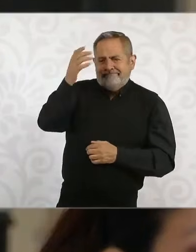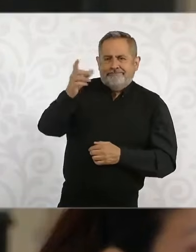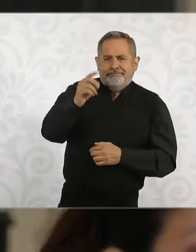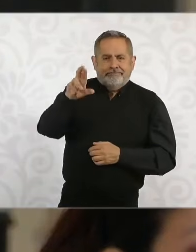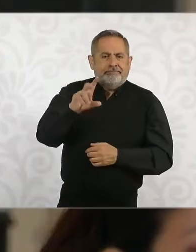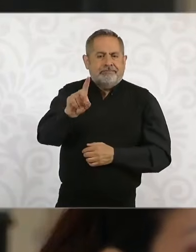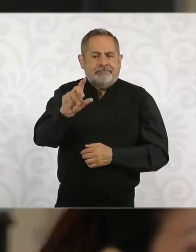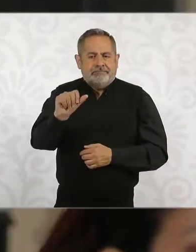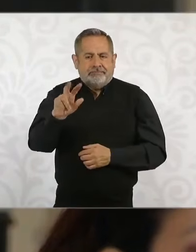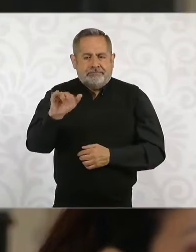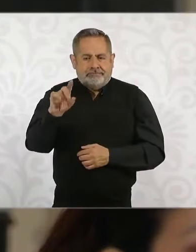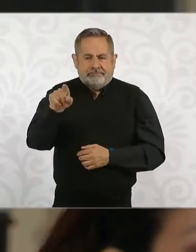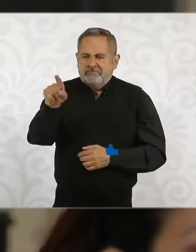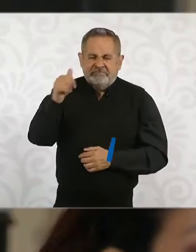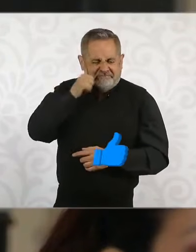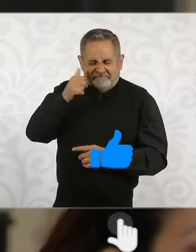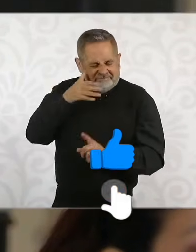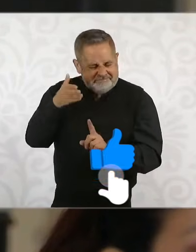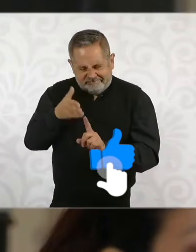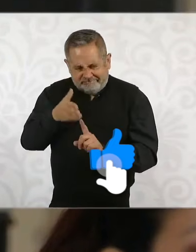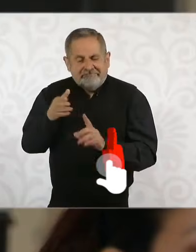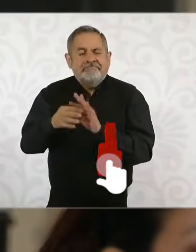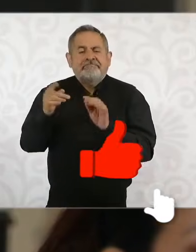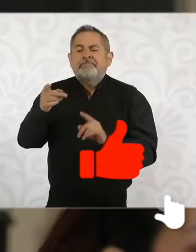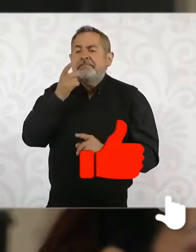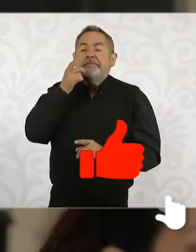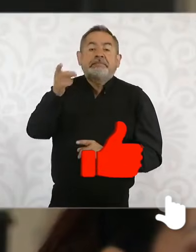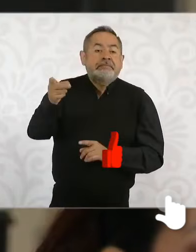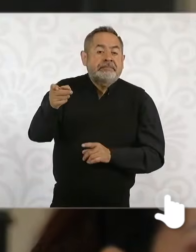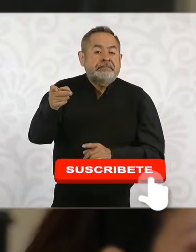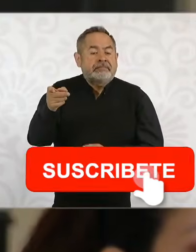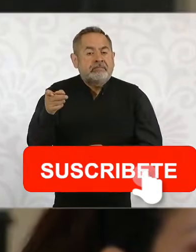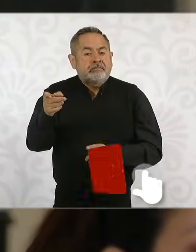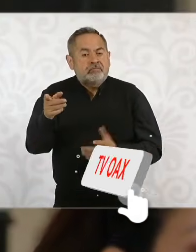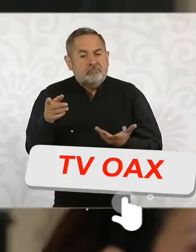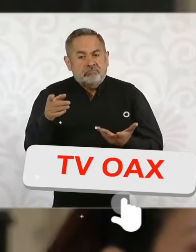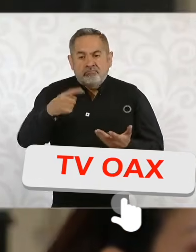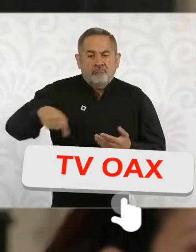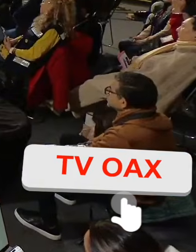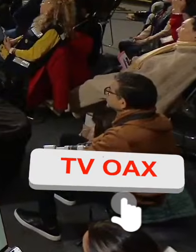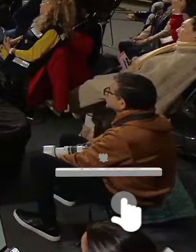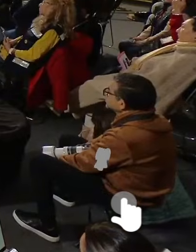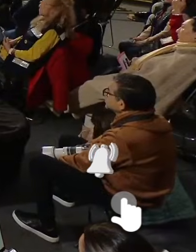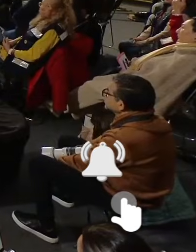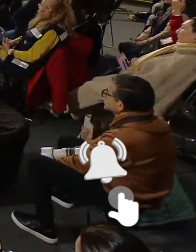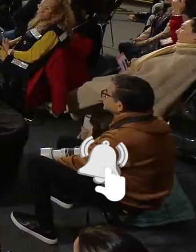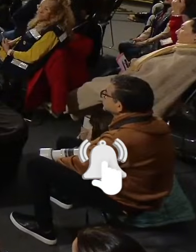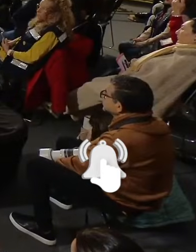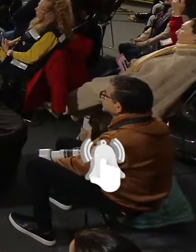sido muy enfático y y puntual mencionando que la población mexicana es rica para poder desarrollar